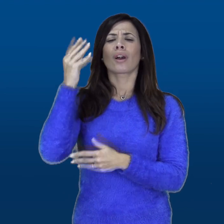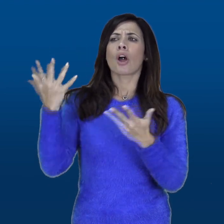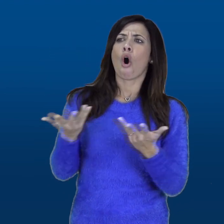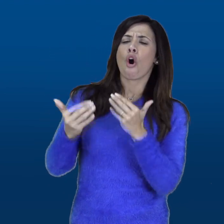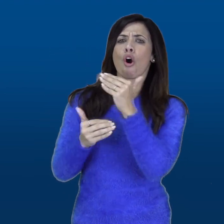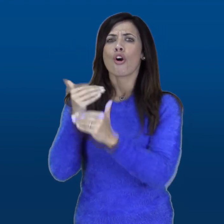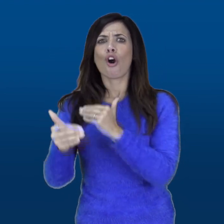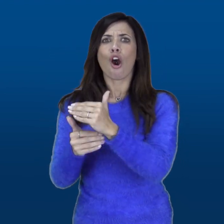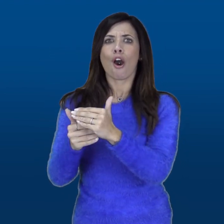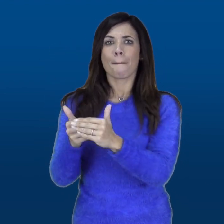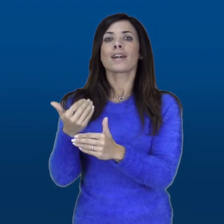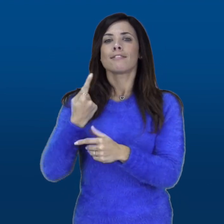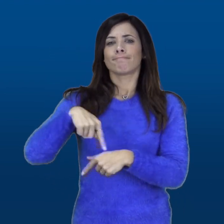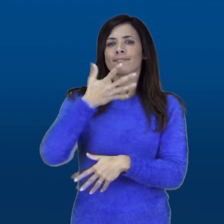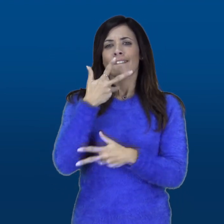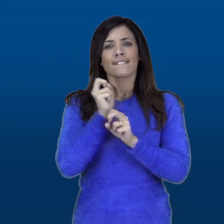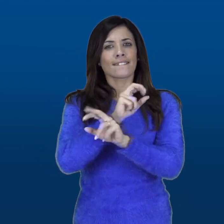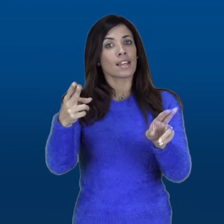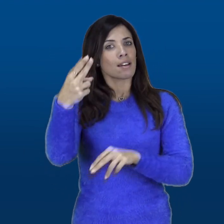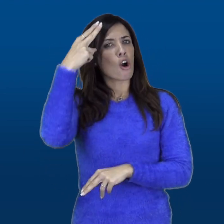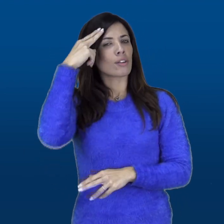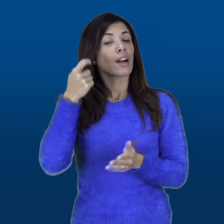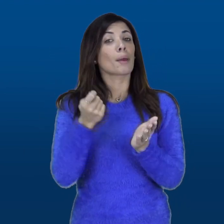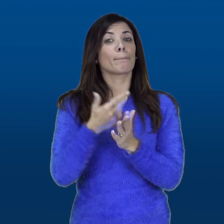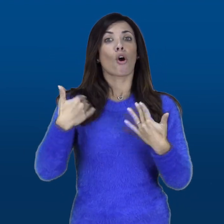Qual'è la modalità di svolgimento del l'Esame di Maturità?